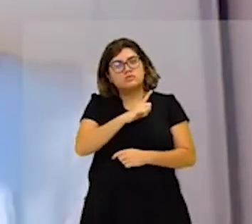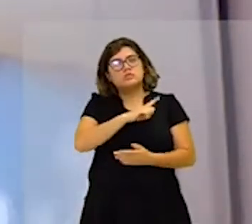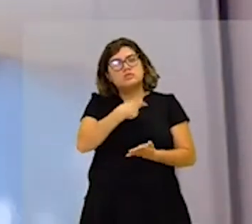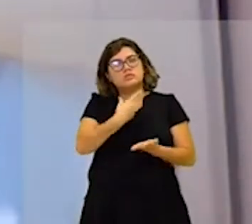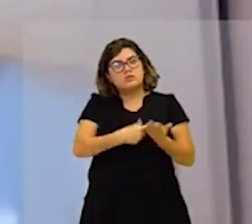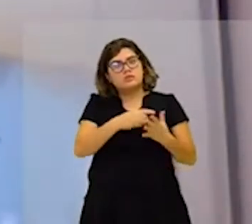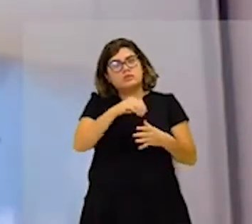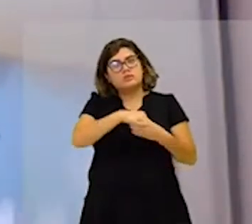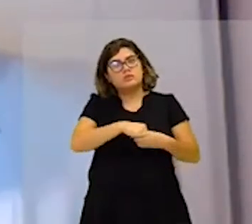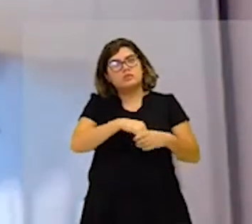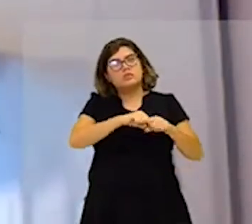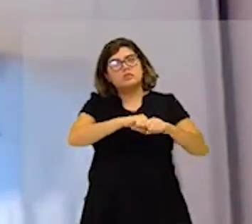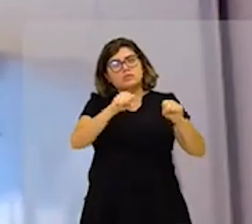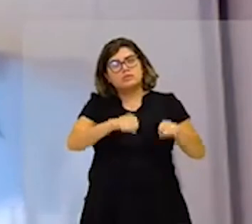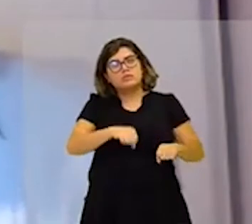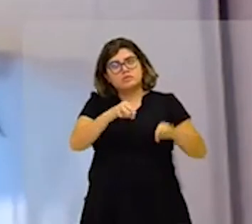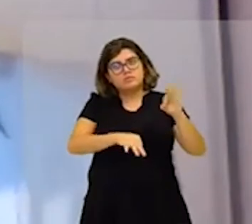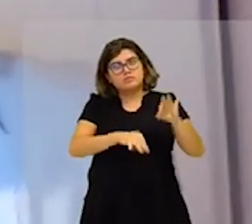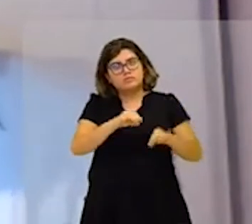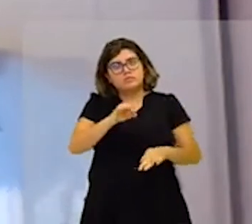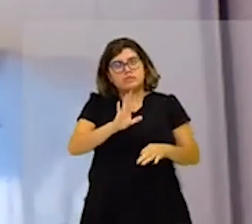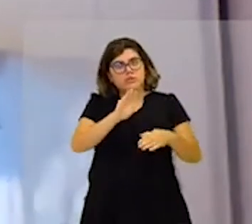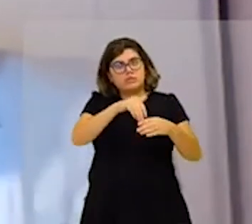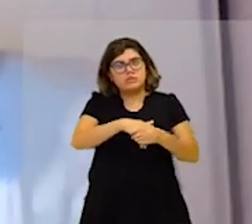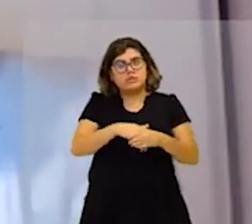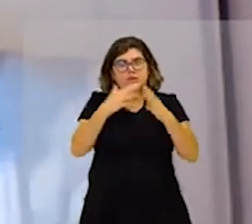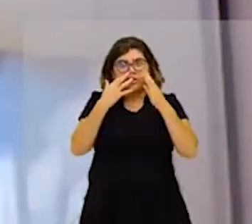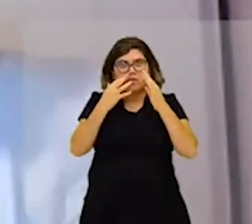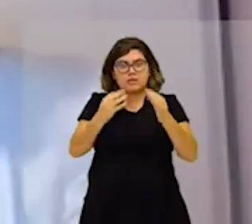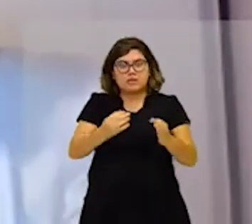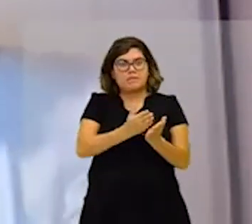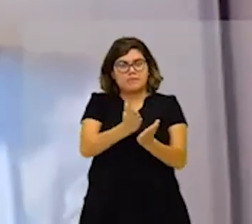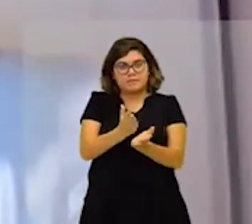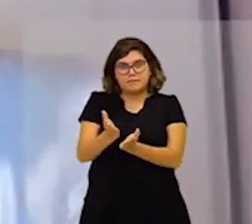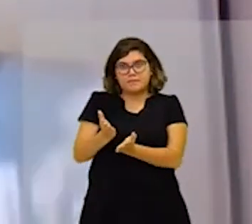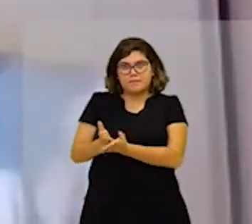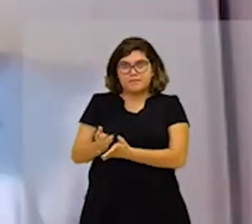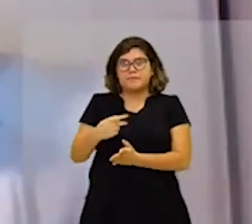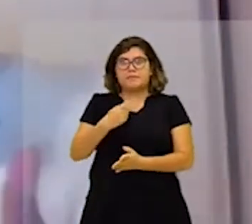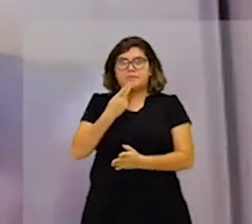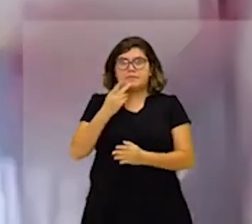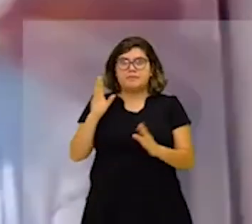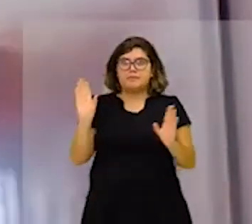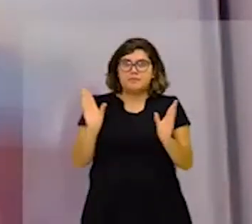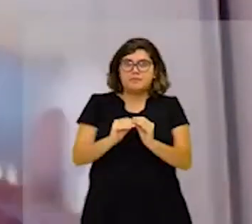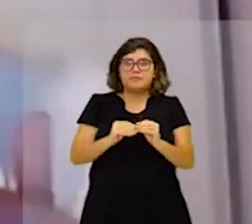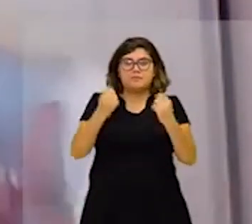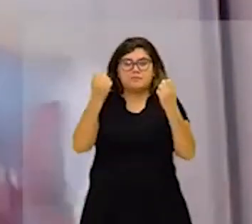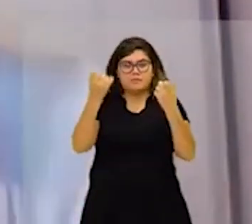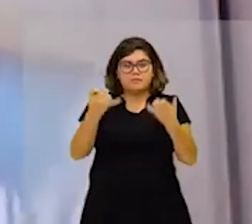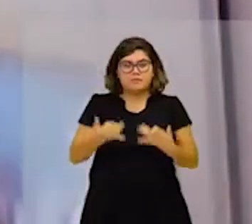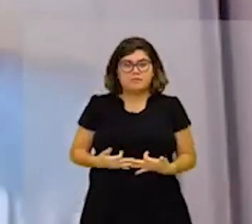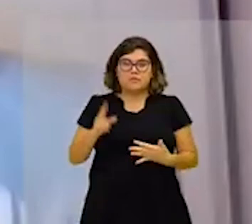justiça eleitoral esse olhar da Seccional vou fazer uma breve explanação histórica né de como